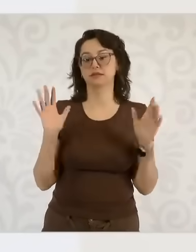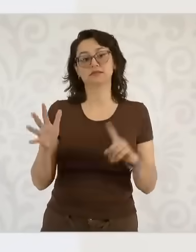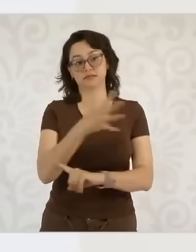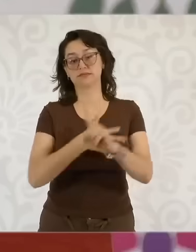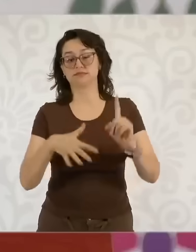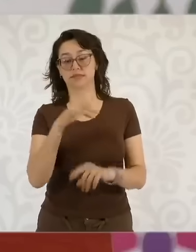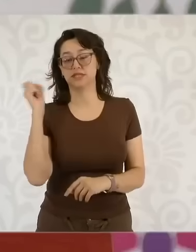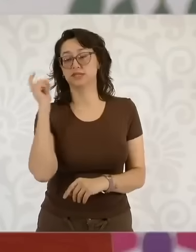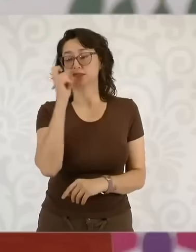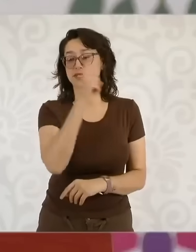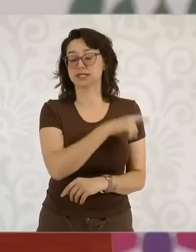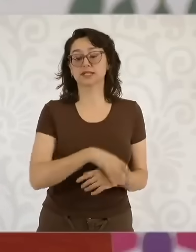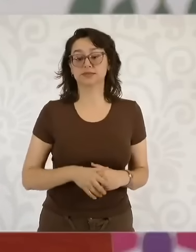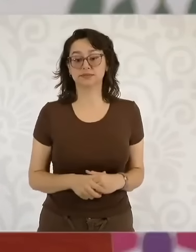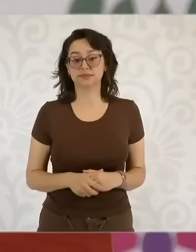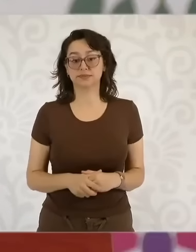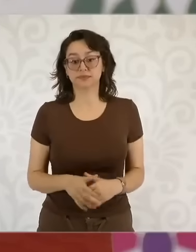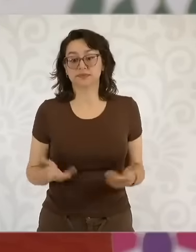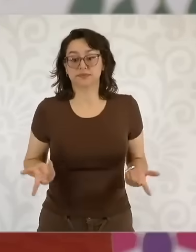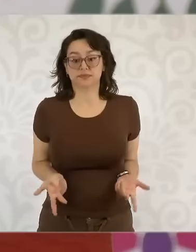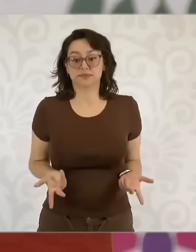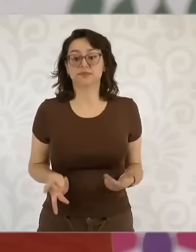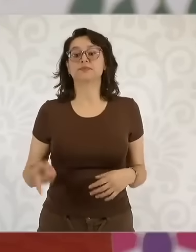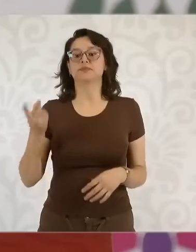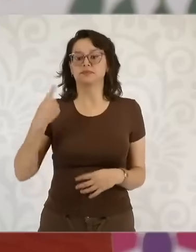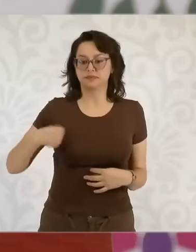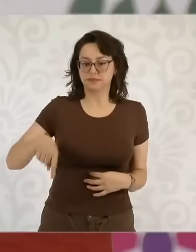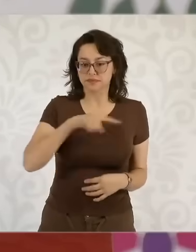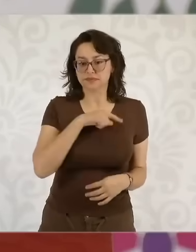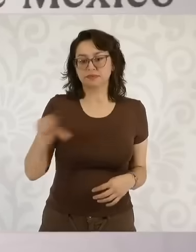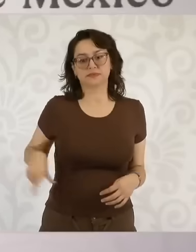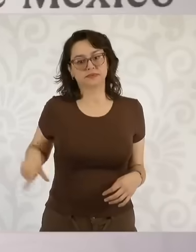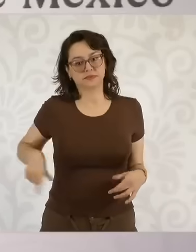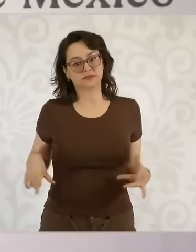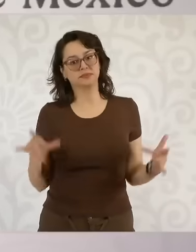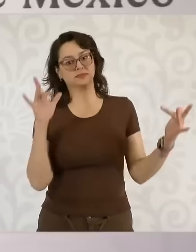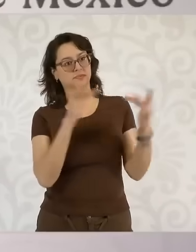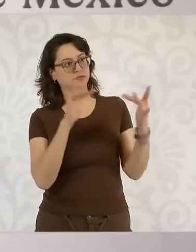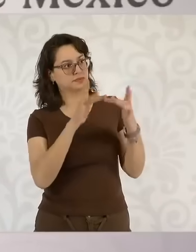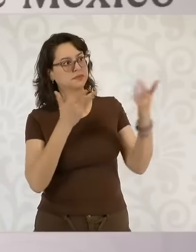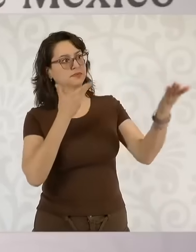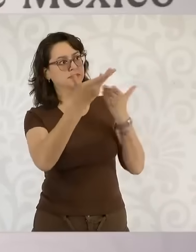difícil Y nosotros por todas las vías diplomáticas como siempre lo hemos hecho y como lo haremos hoy